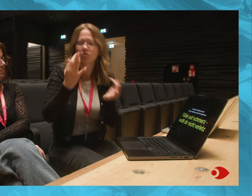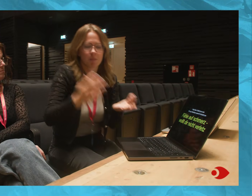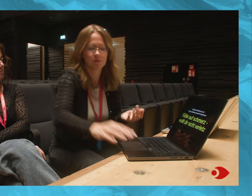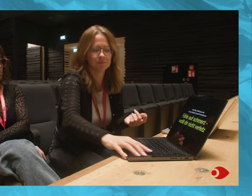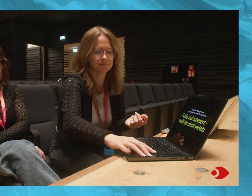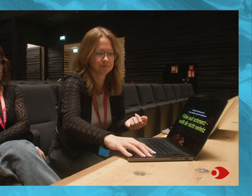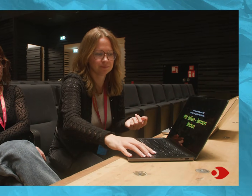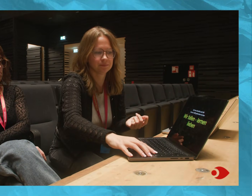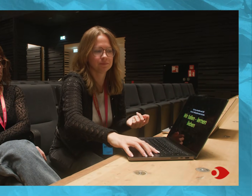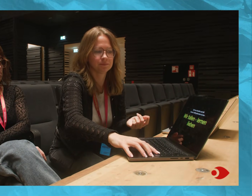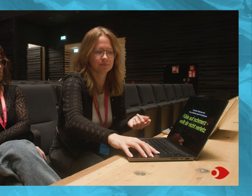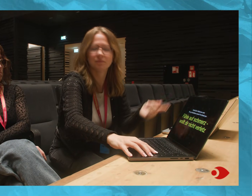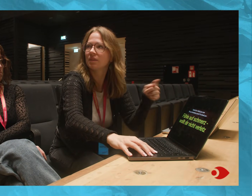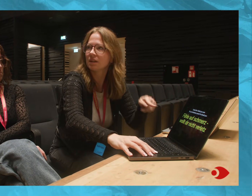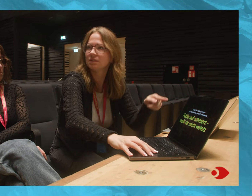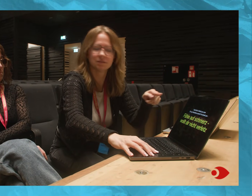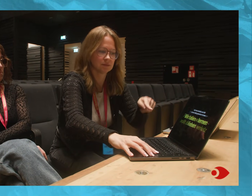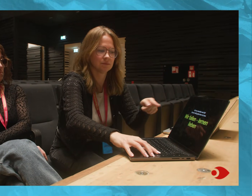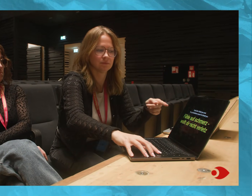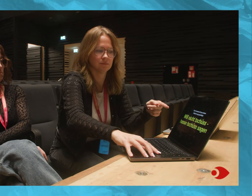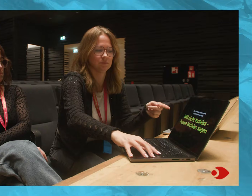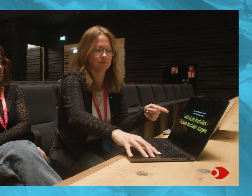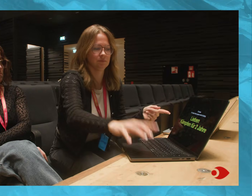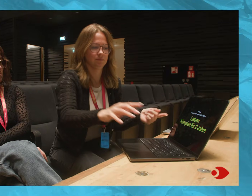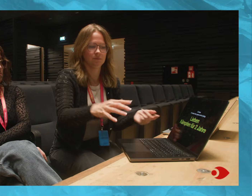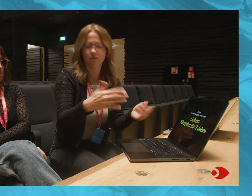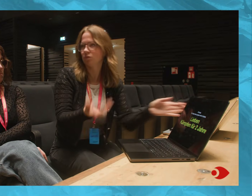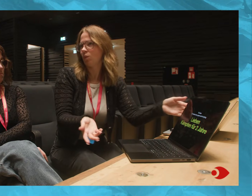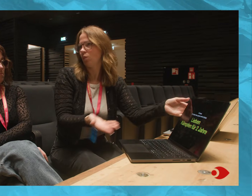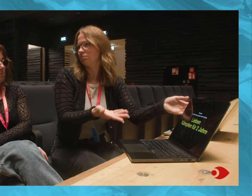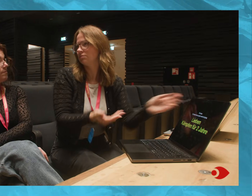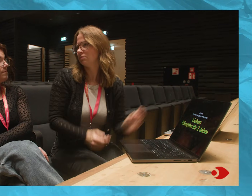Die Dolmetscherin klickt dann so weiter, immer zur nächsten Folie.